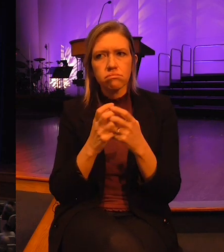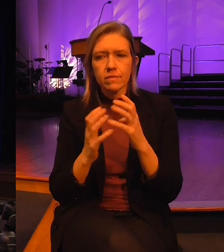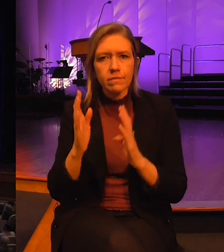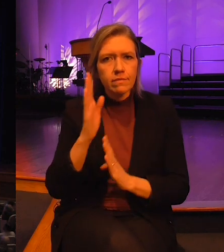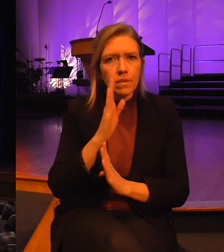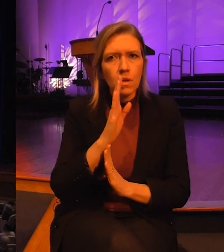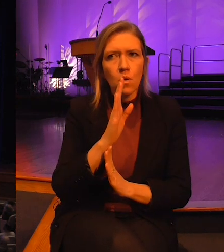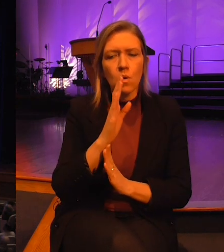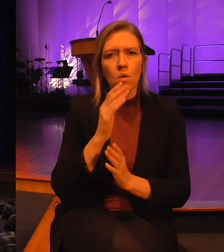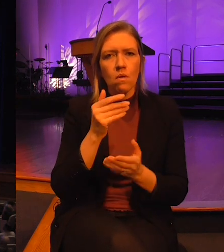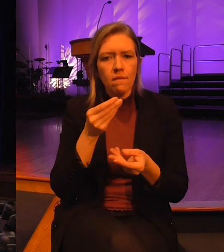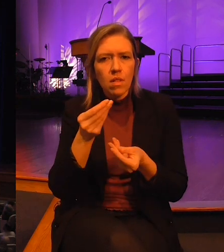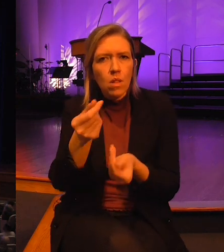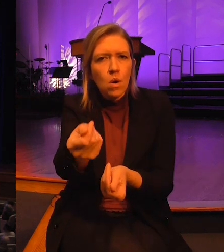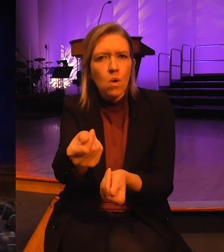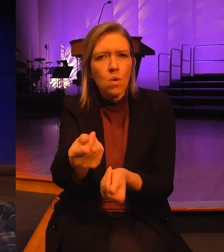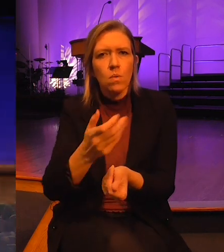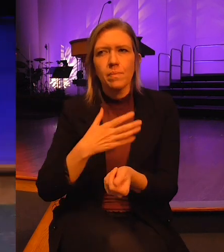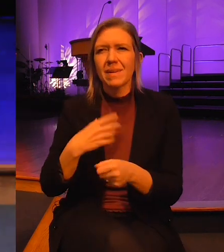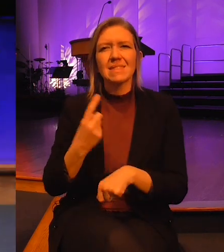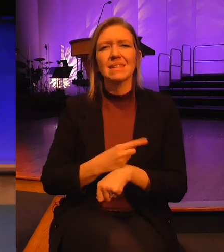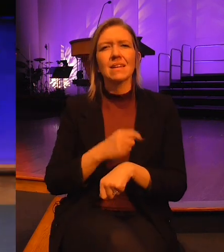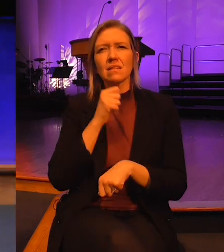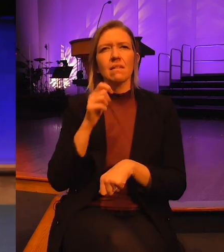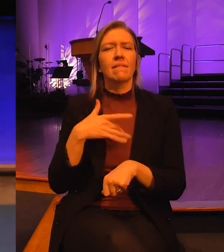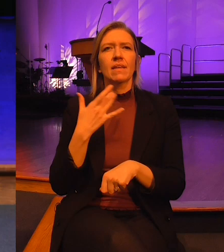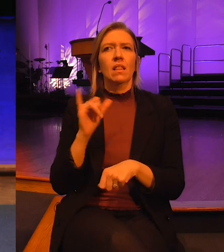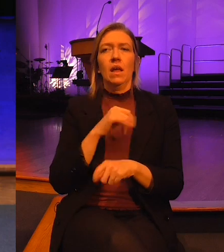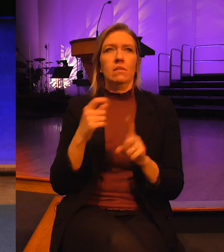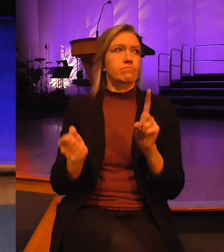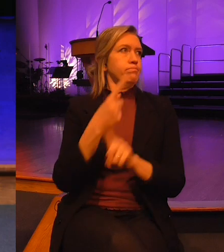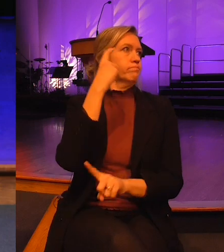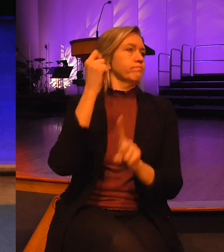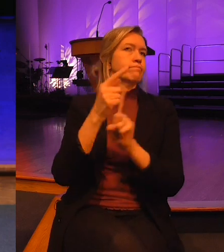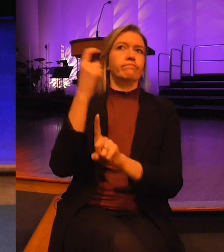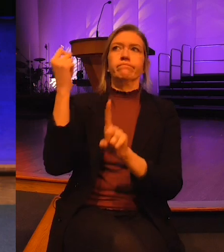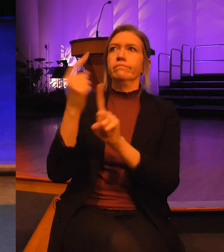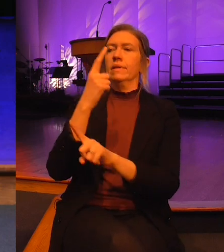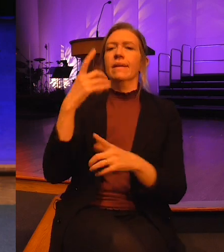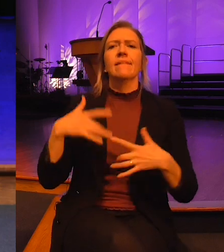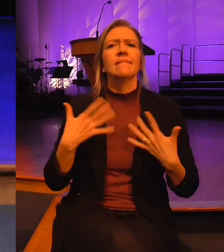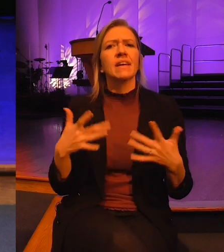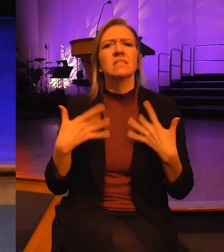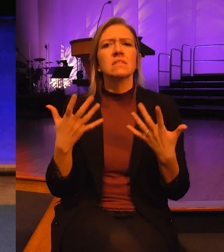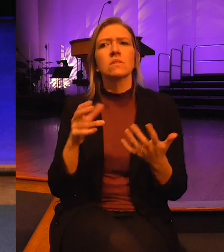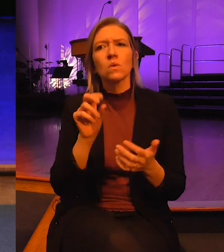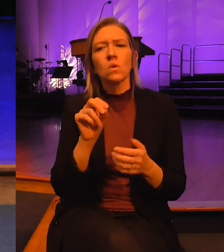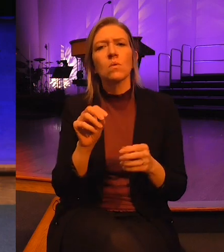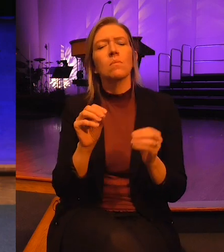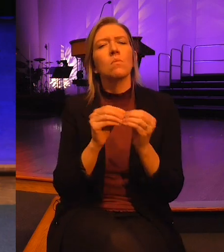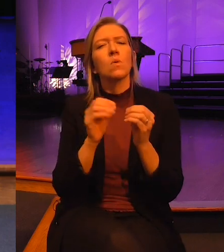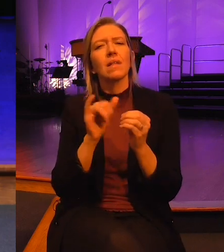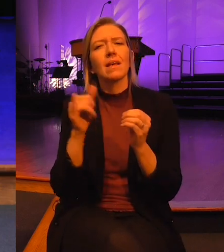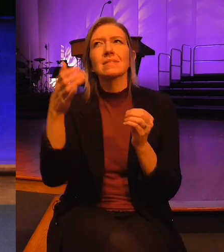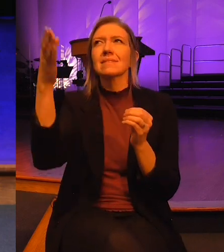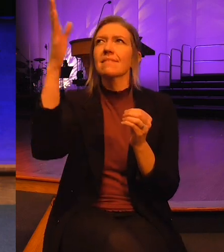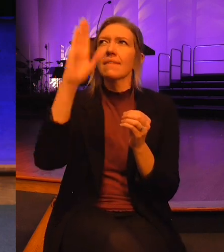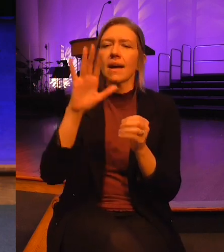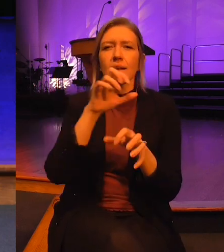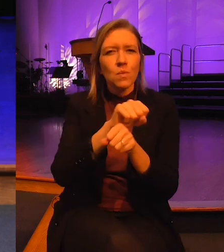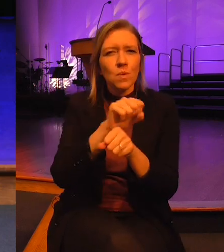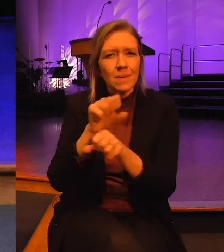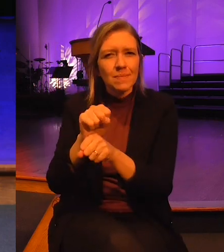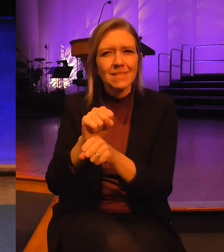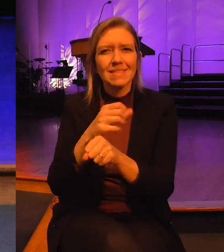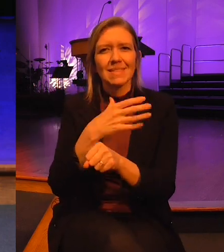no todo se siente como eventos aleatorios, sino como ahora dice: Citas y encuentros divinos.